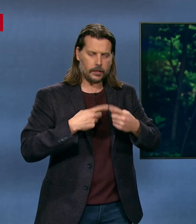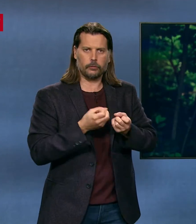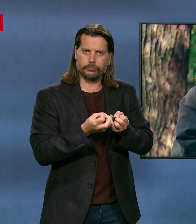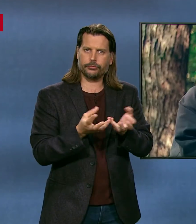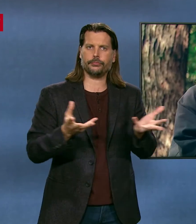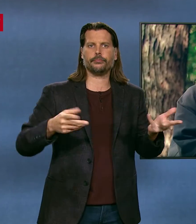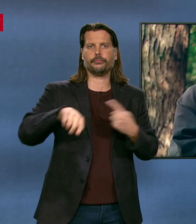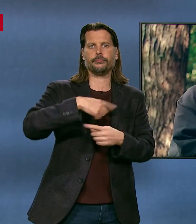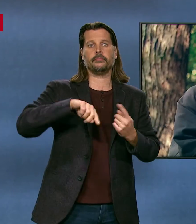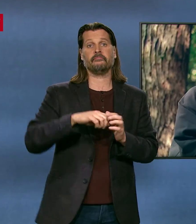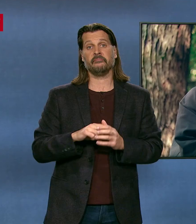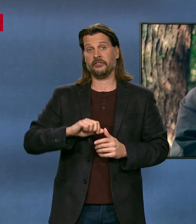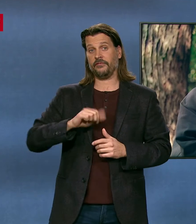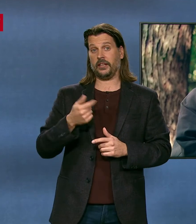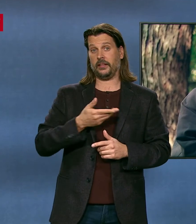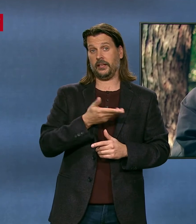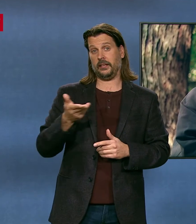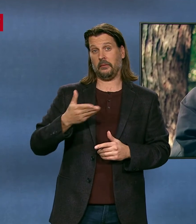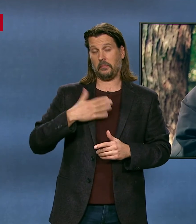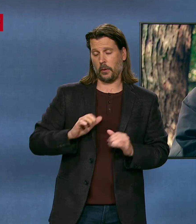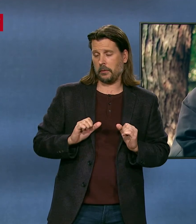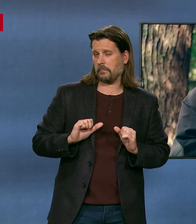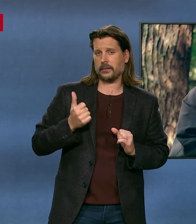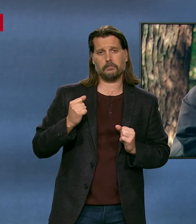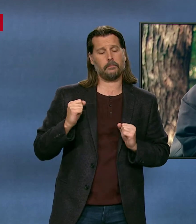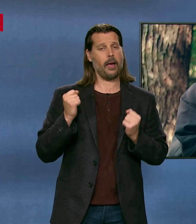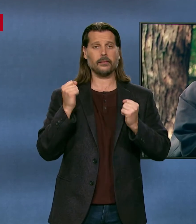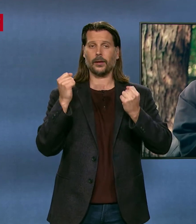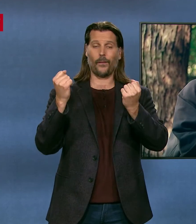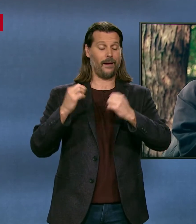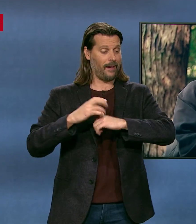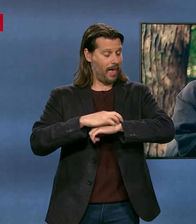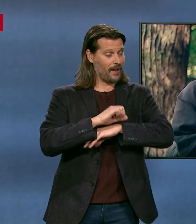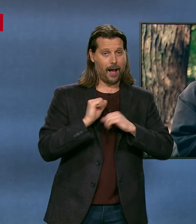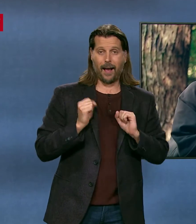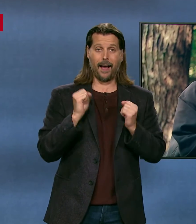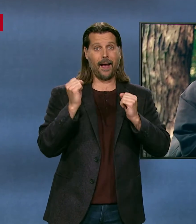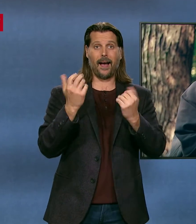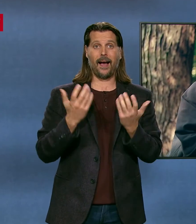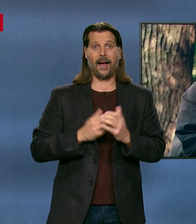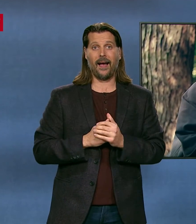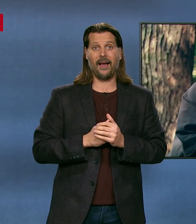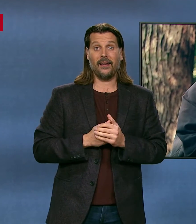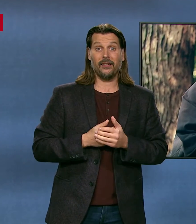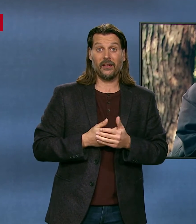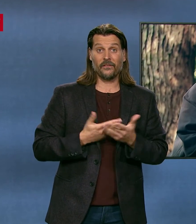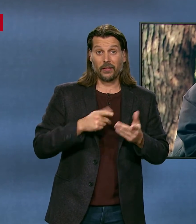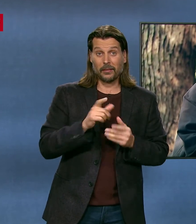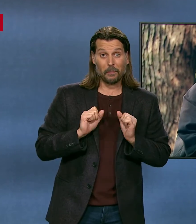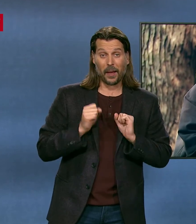Es braucht v.a. Begeisterung für die Käfer. Das ist sehr wichtig. Wenn man begeistert ist, macht man auch etwas.